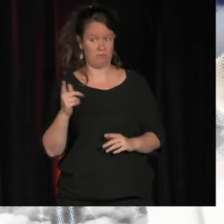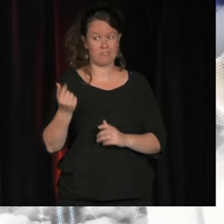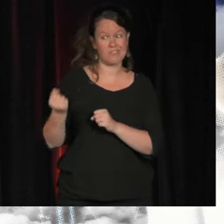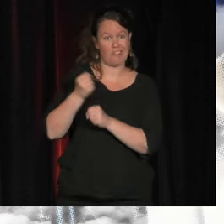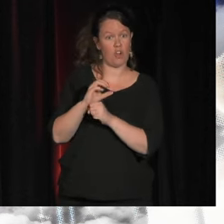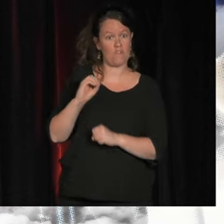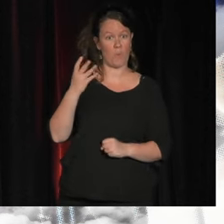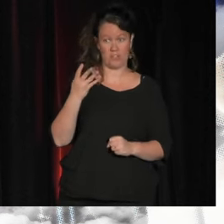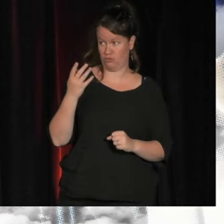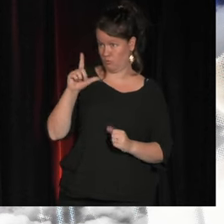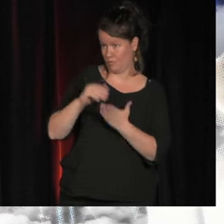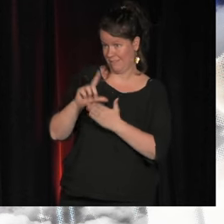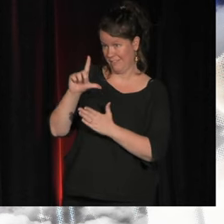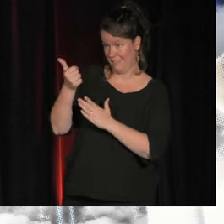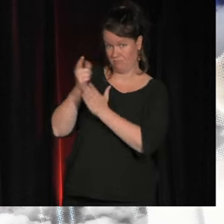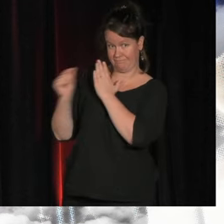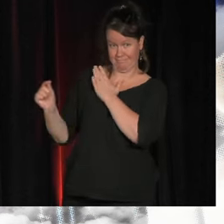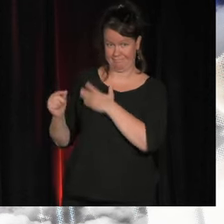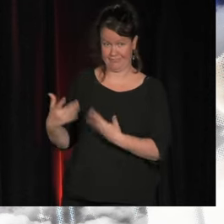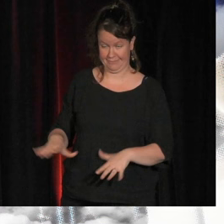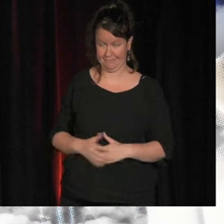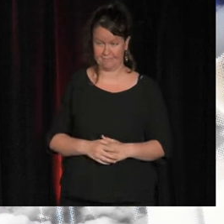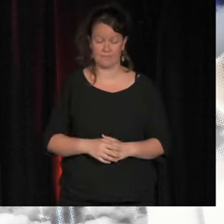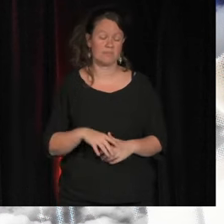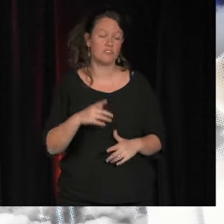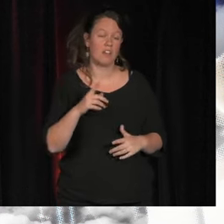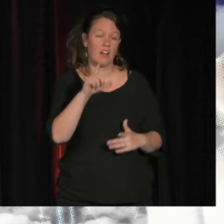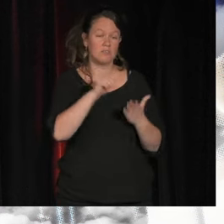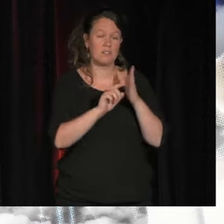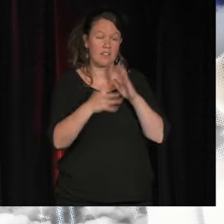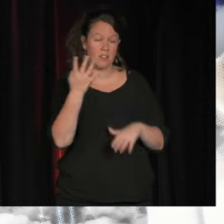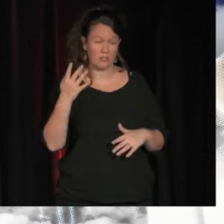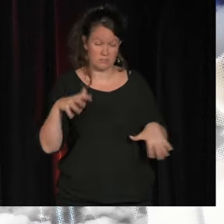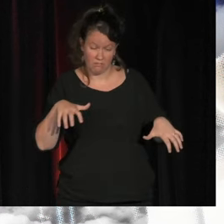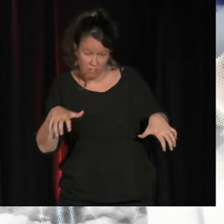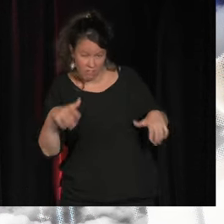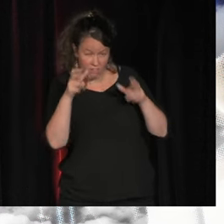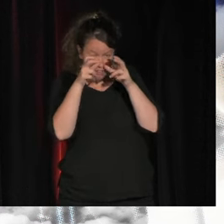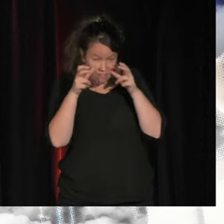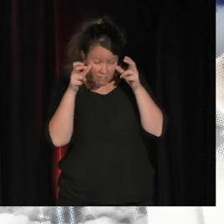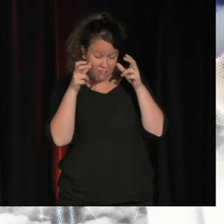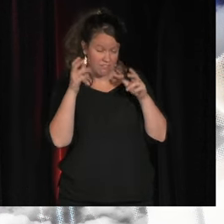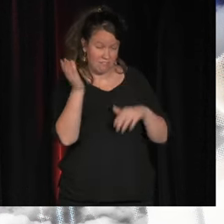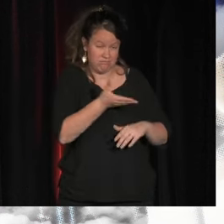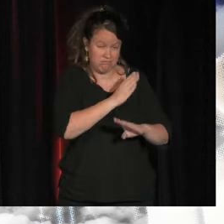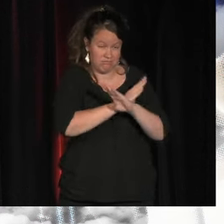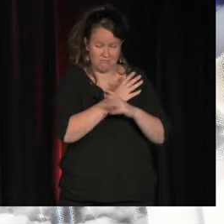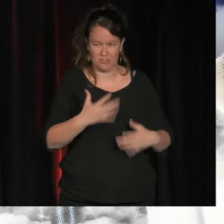De toute façon, tu le voyais déjà à l'annonce en 2014, il était mort, le mec, sur scène, il était déjà éclaté. Il avait des valises jusque-là. Après, pour Overwatch, en tout cas, était là.